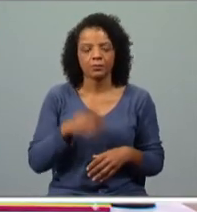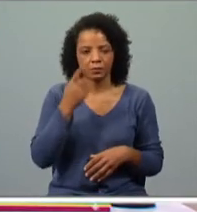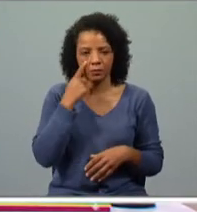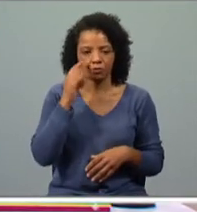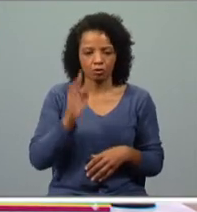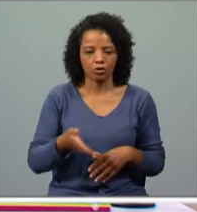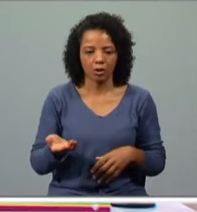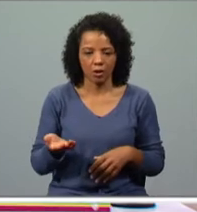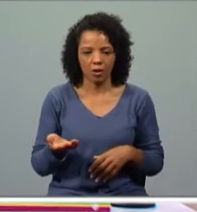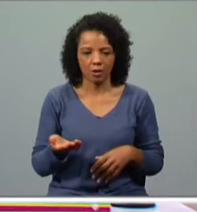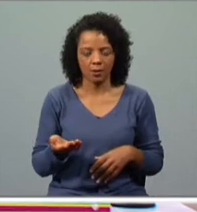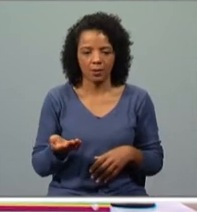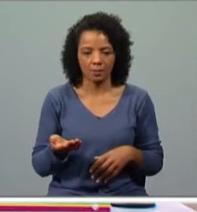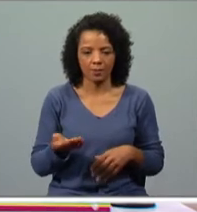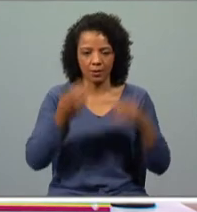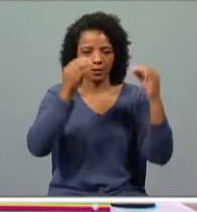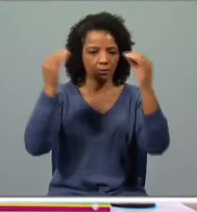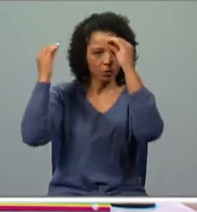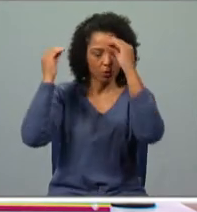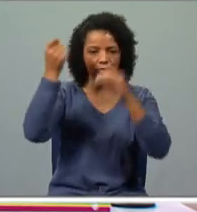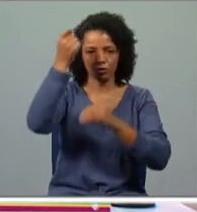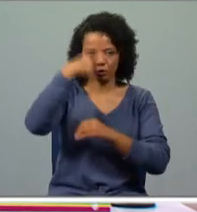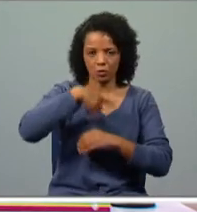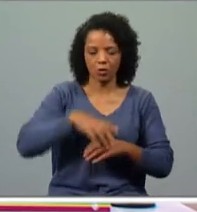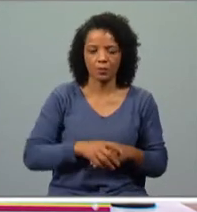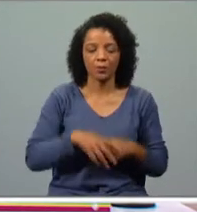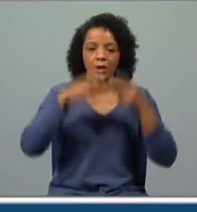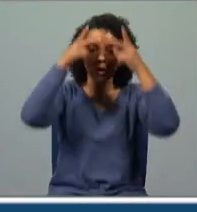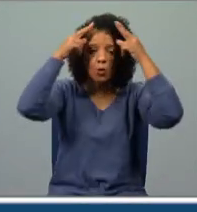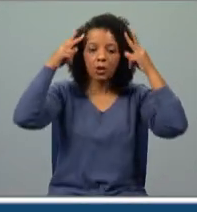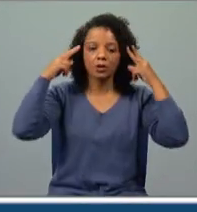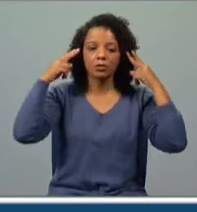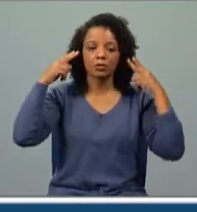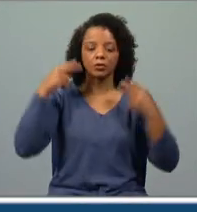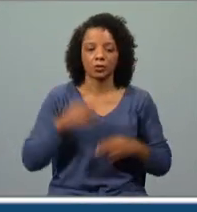aqui um pouco do Nossa personagem da nossa história Ulisses e podemos fazer 這裡有一點我們的性格我們的故事尤利西斯，我們可以做到